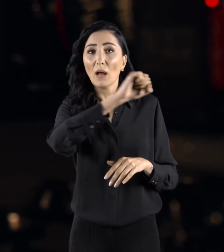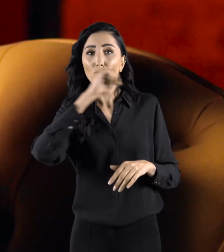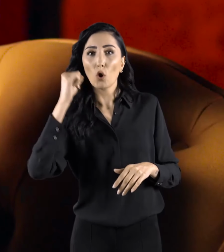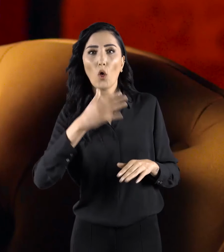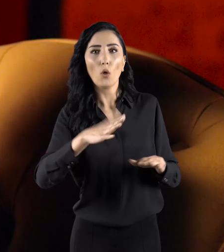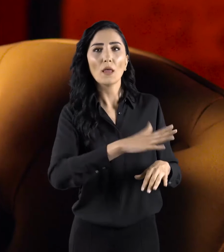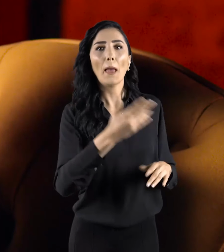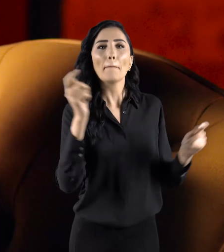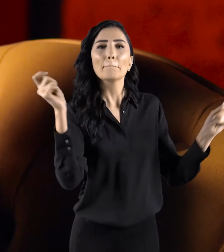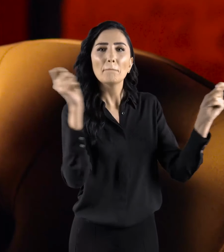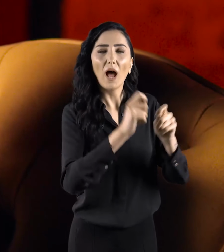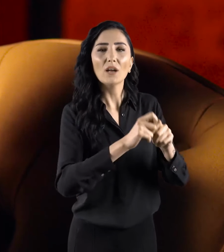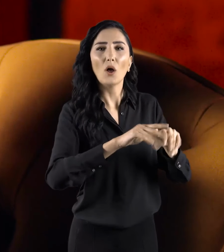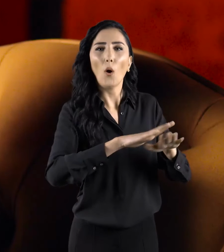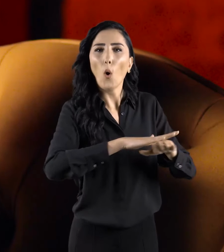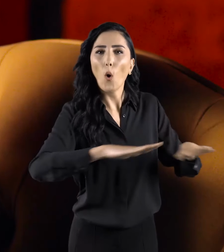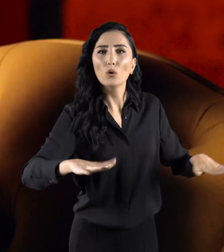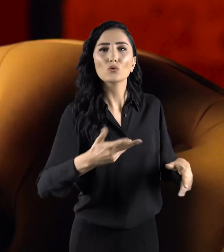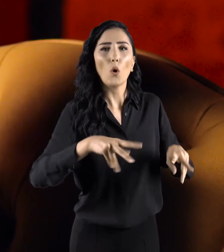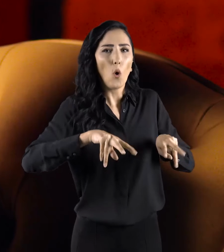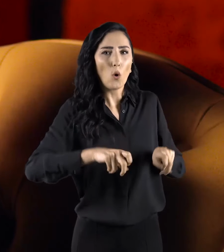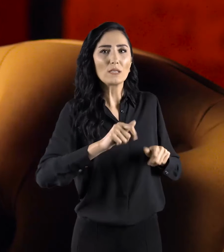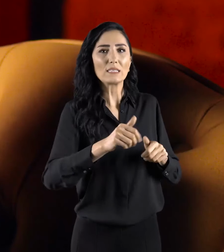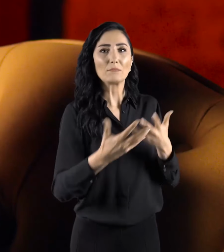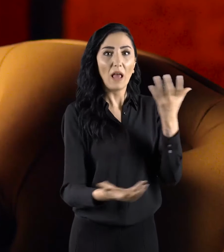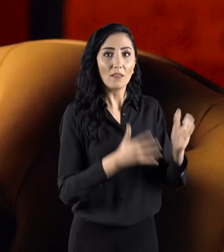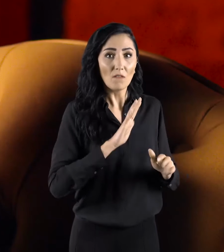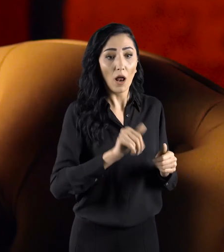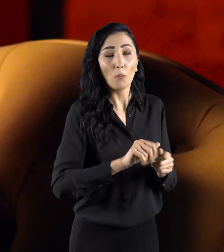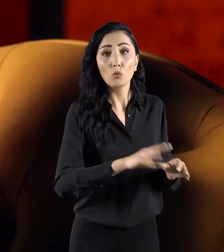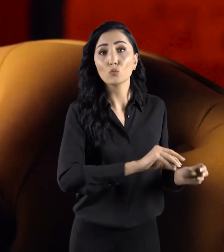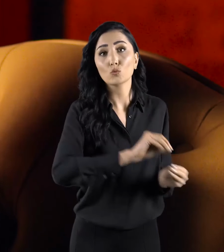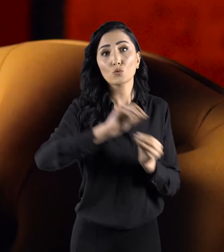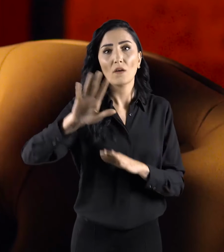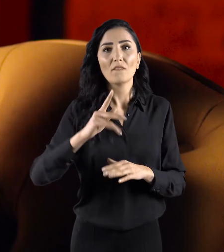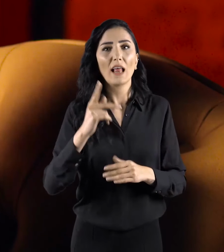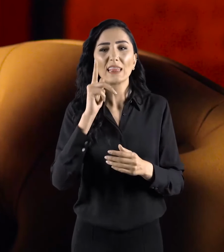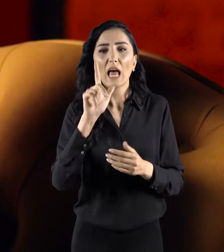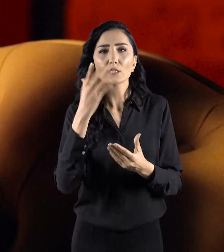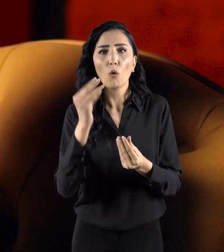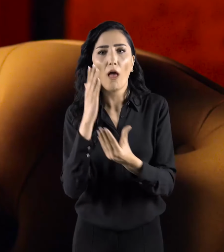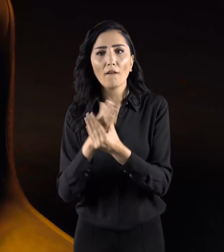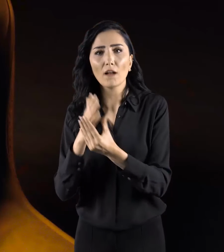Pencerelerin önünden perde örtü ve koltuk gibi yanıcı malzemeleri uzaklaştırın. Yanınıza gerekli